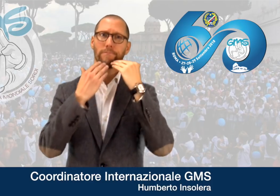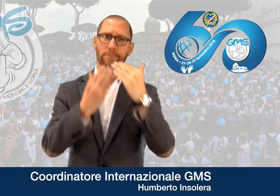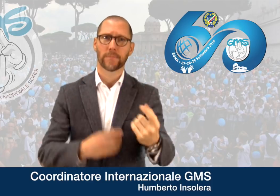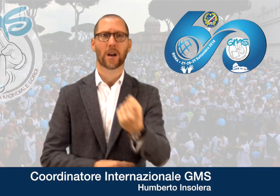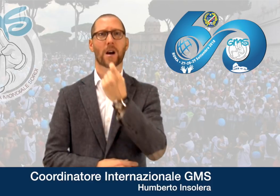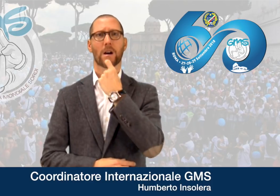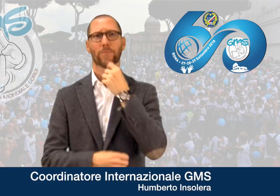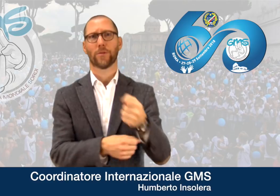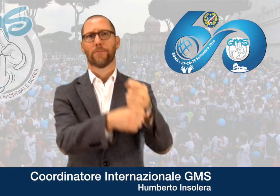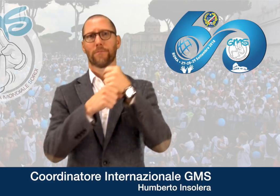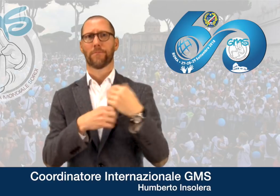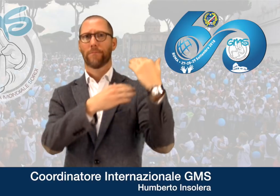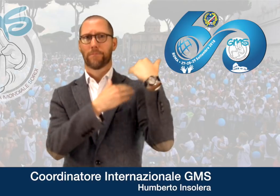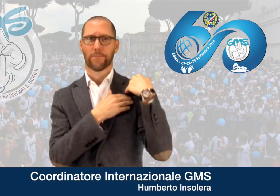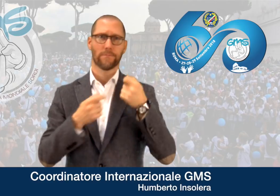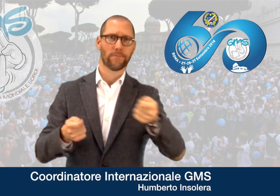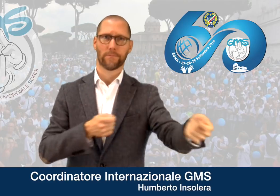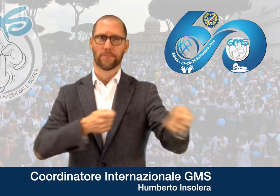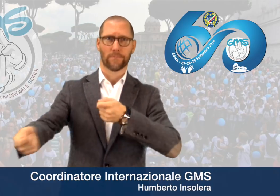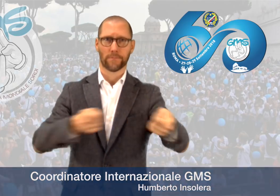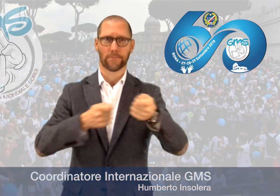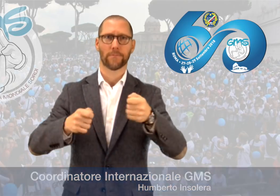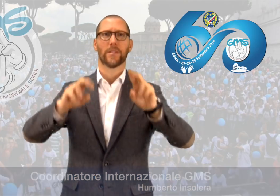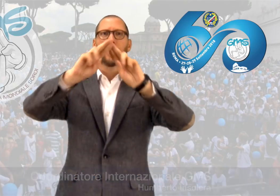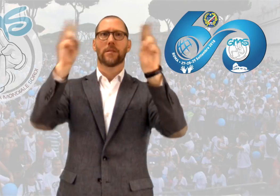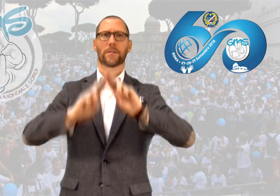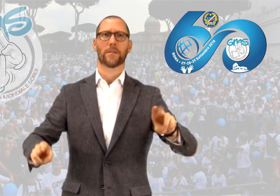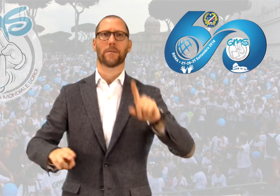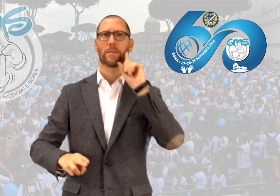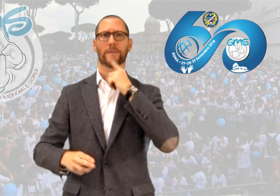Ringrazio il Cav. Camillo Galluccio per avermi incaricato come Coordinatore Internazioanle